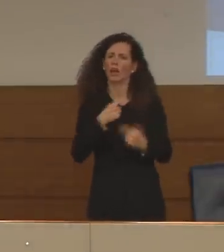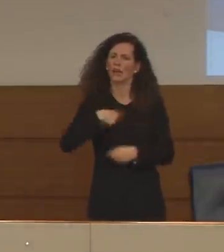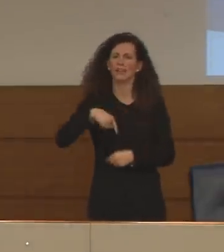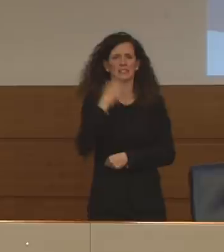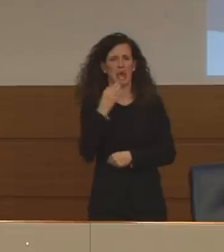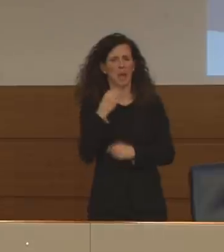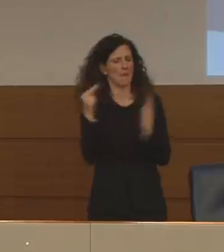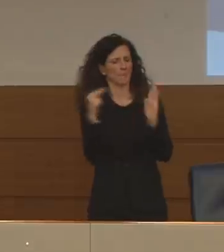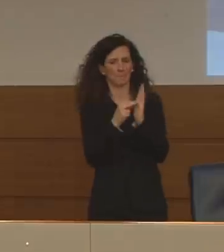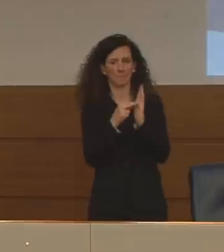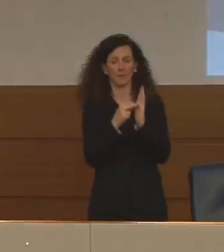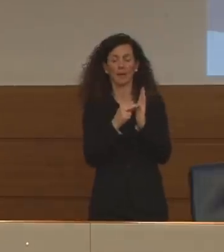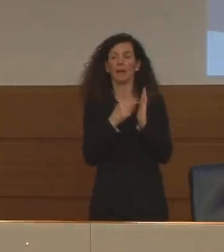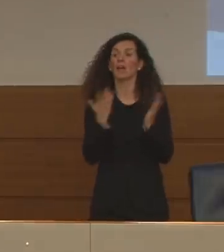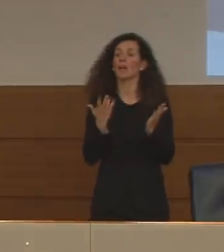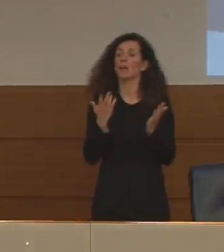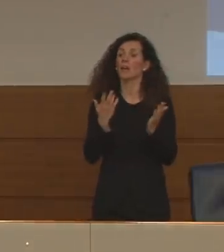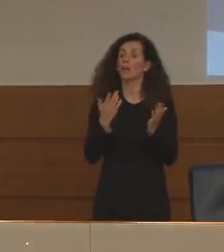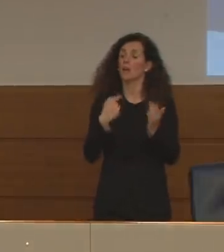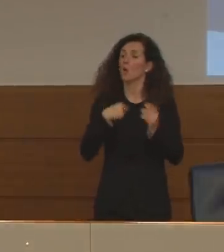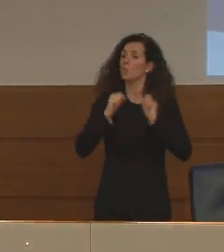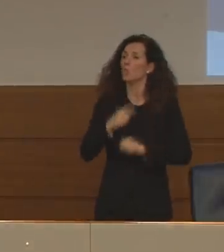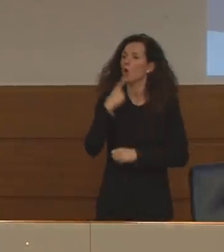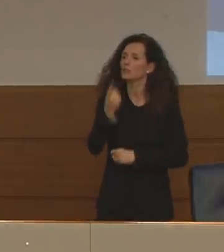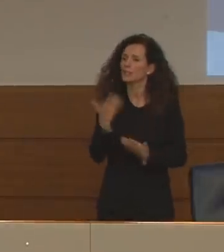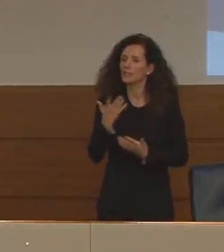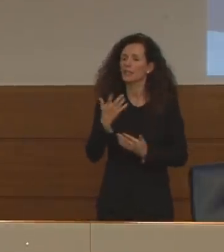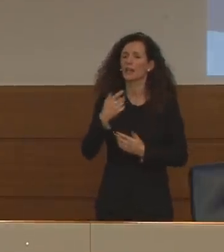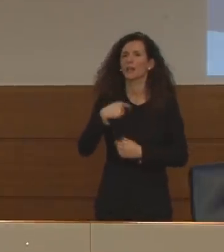domanda direi che rafforziamo la fiducia nel nostro sistema sanitario